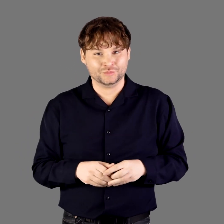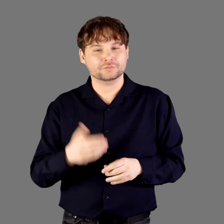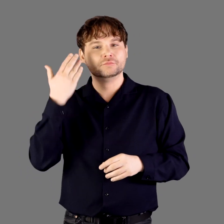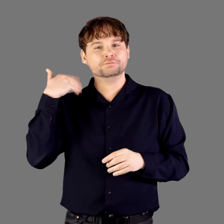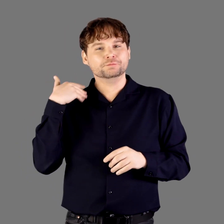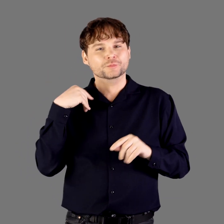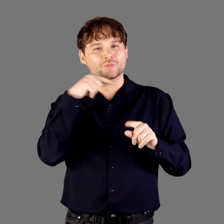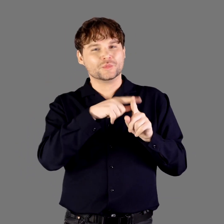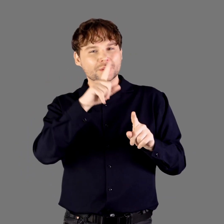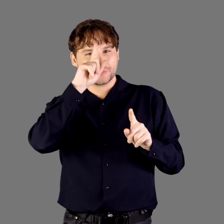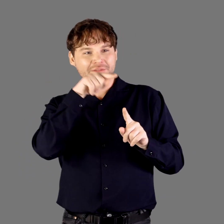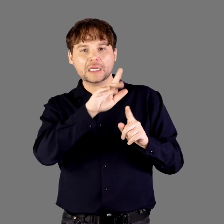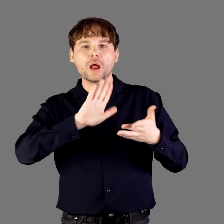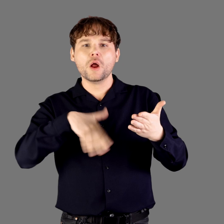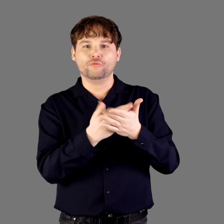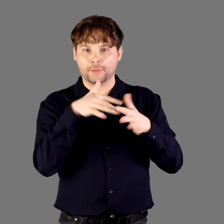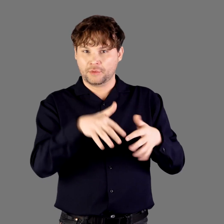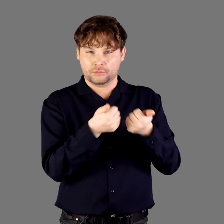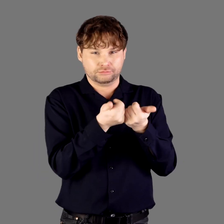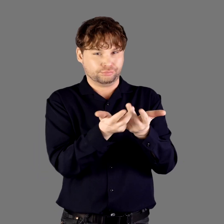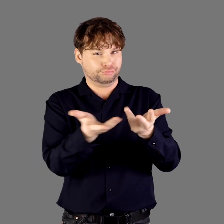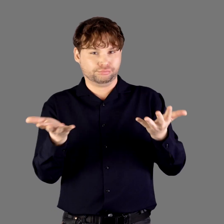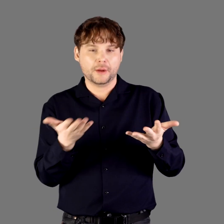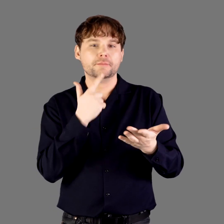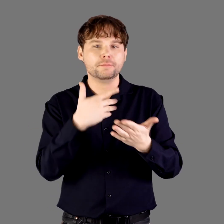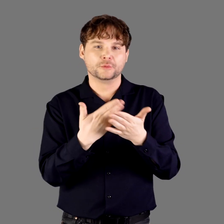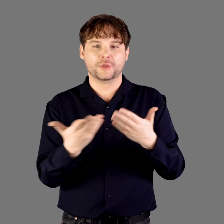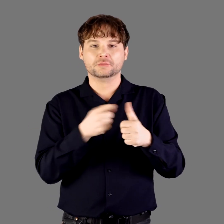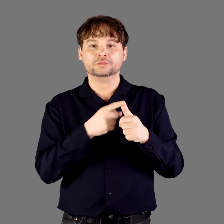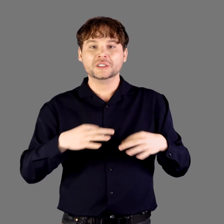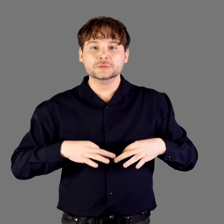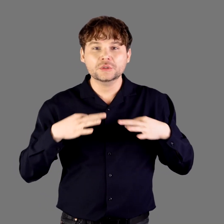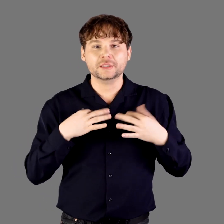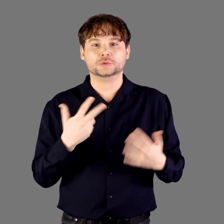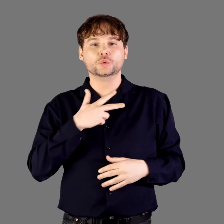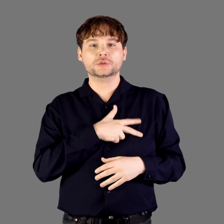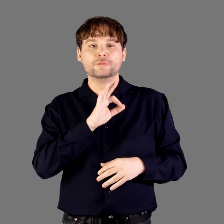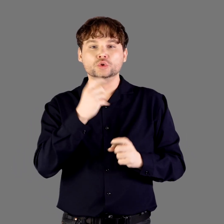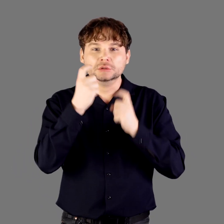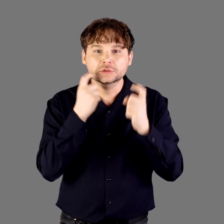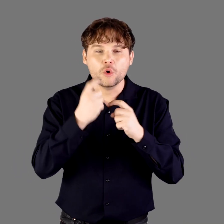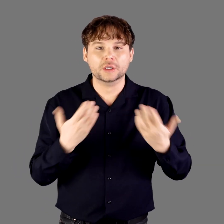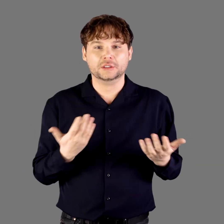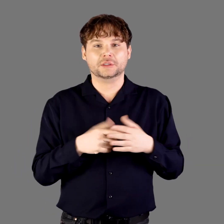Zu den polizeilichen Aufgaben gehörten auch die Gesundheits- und Sozialfürsorge